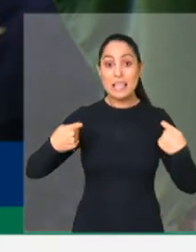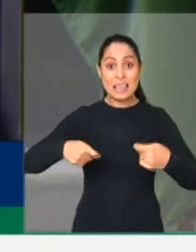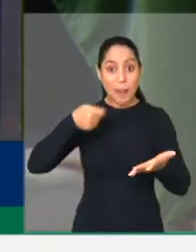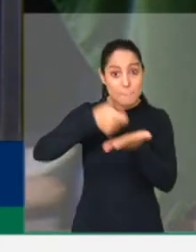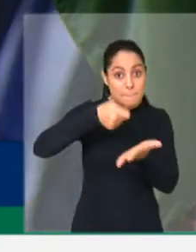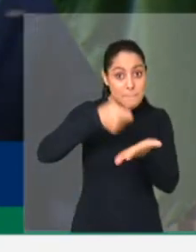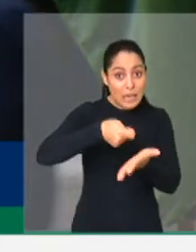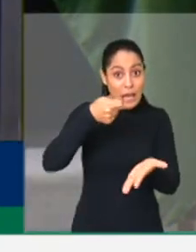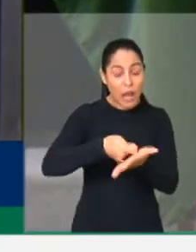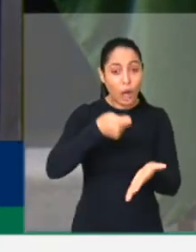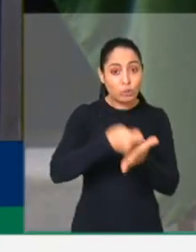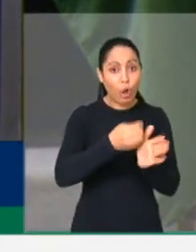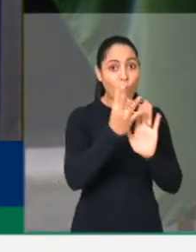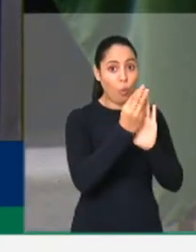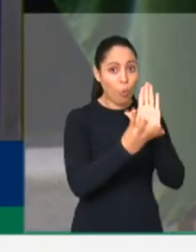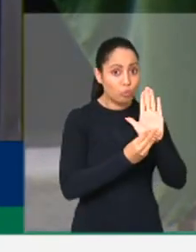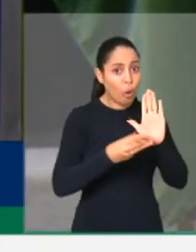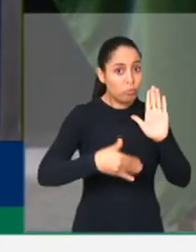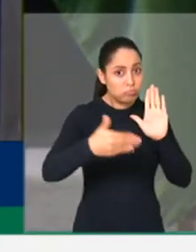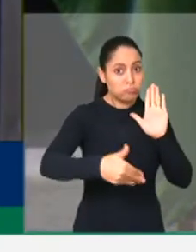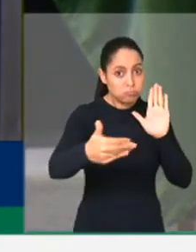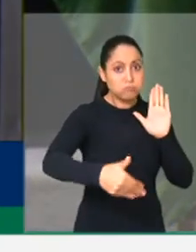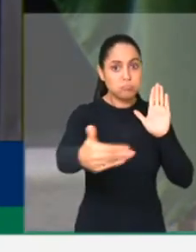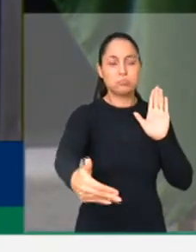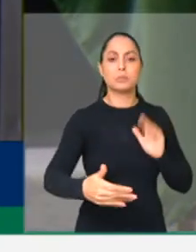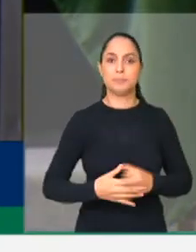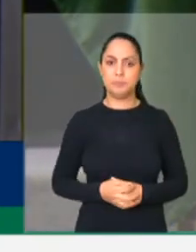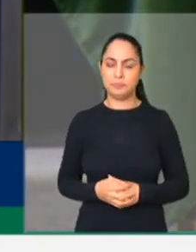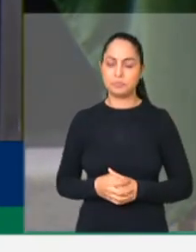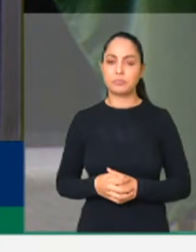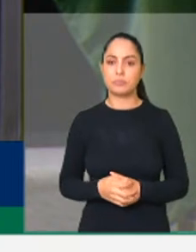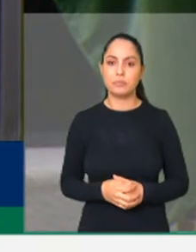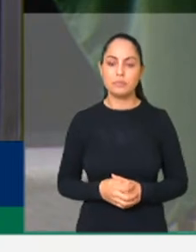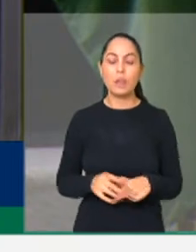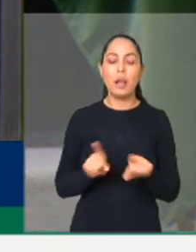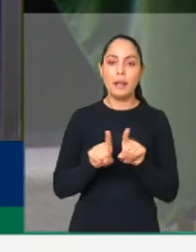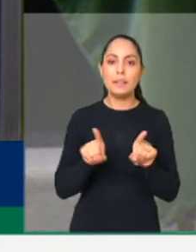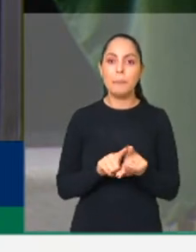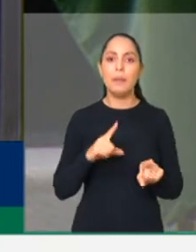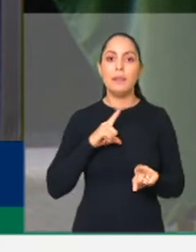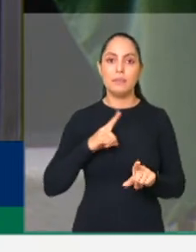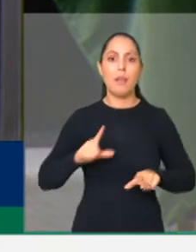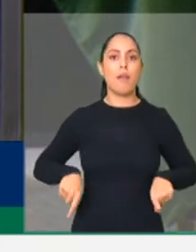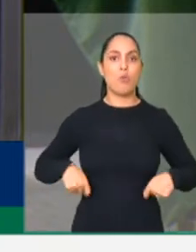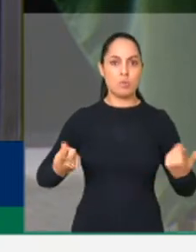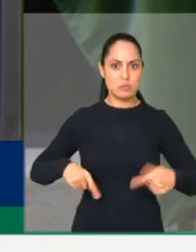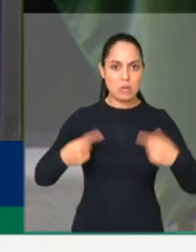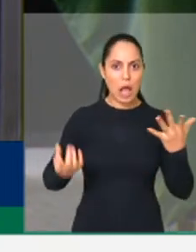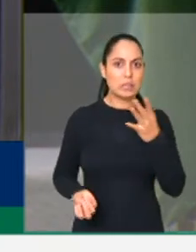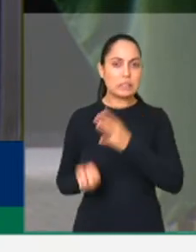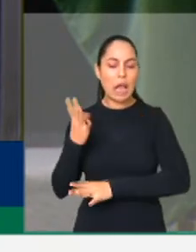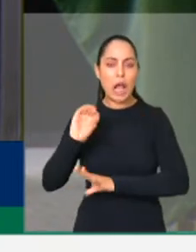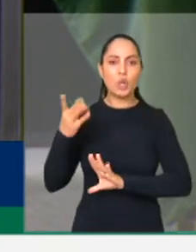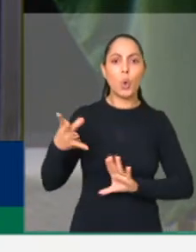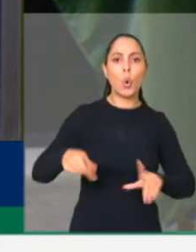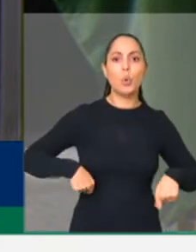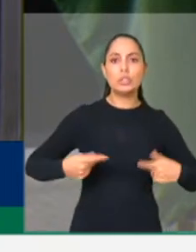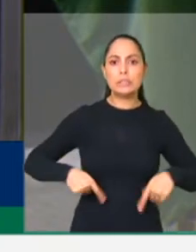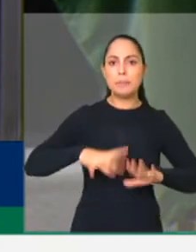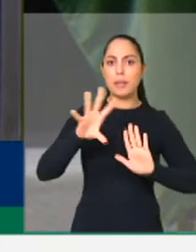SÉTIMO. TEM A LUZ DO PLANO PLURIANUAL, PPA DE 2000 A 2023, A LEI DE 27 DE DEZEMBRO